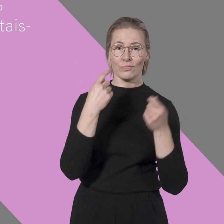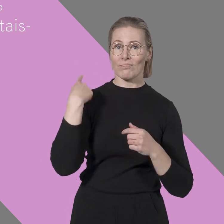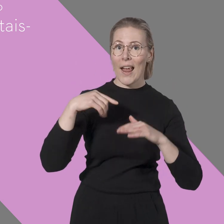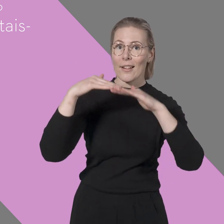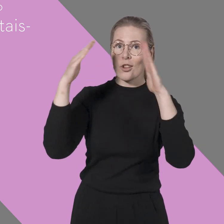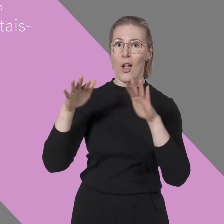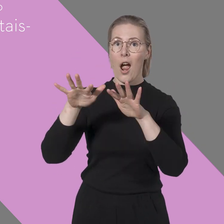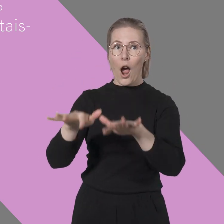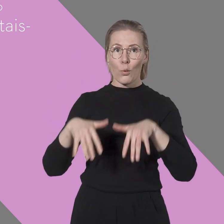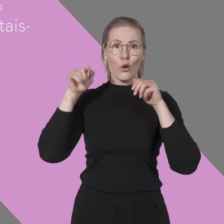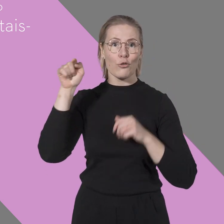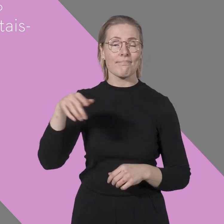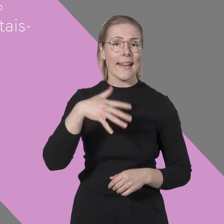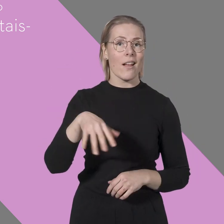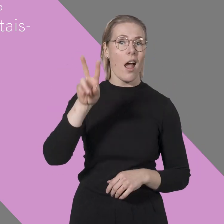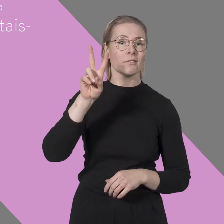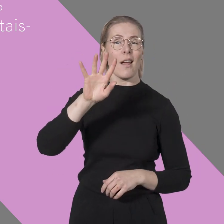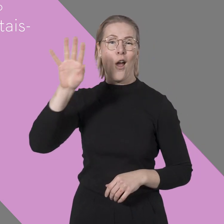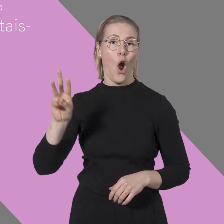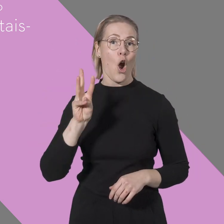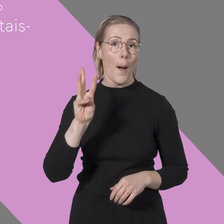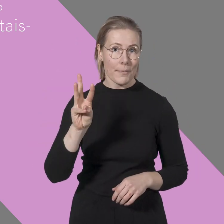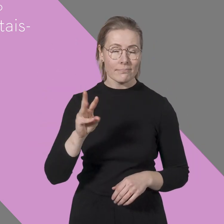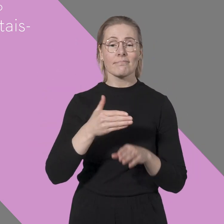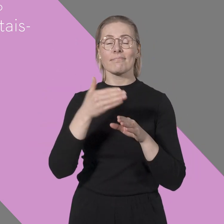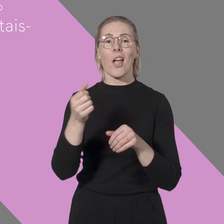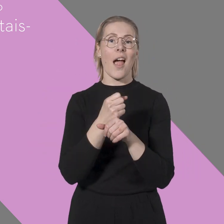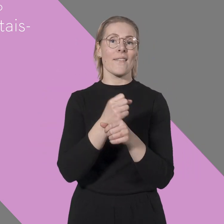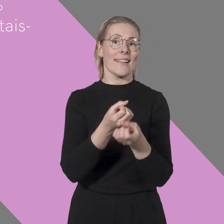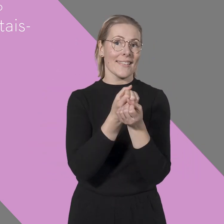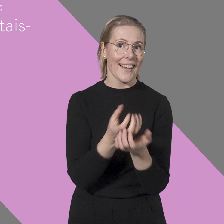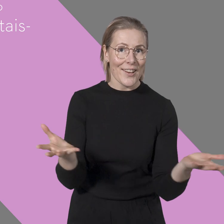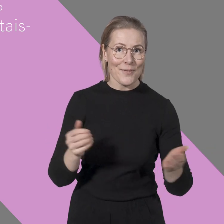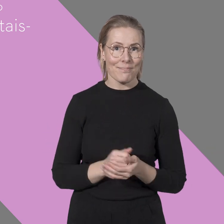Tilaisuus järjestetään Valkean talon auditoriossa kello 14 –15, - minkä jälkeen on luvassa kahvitarjoilu.